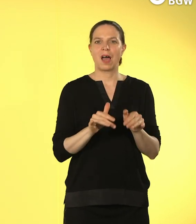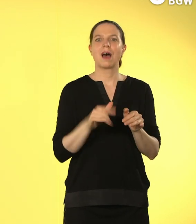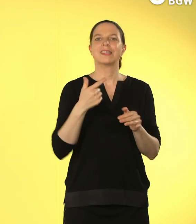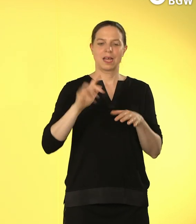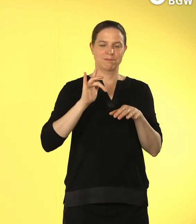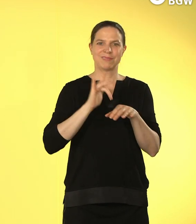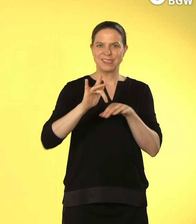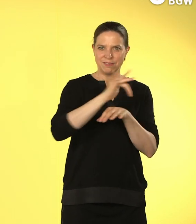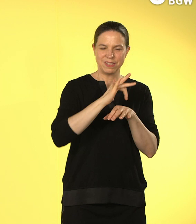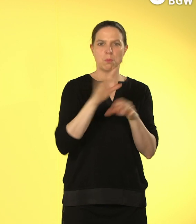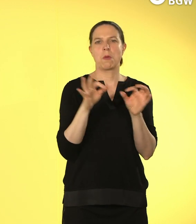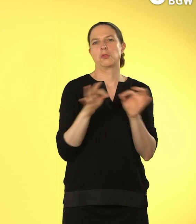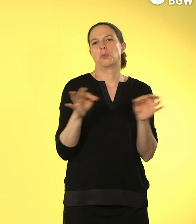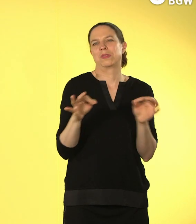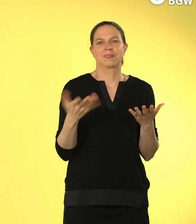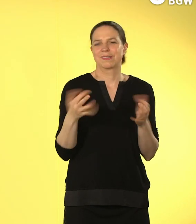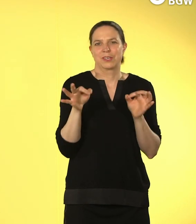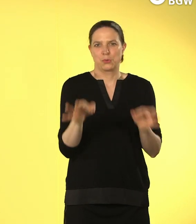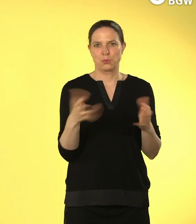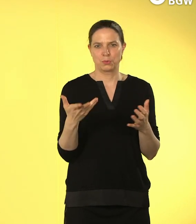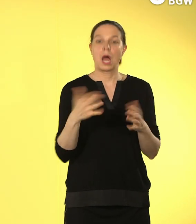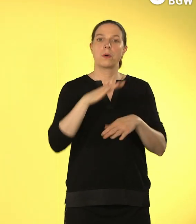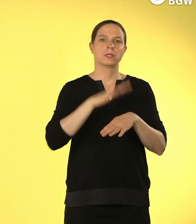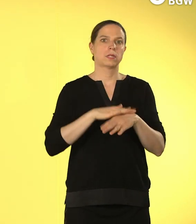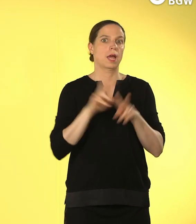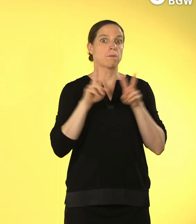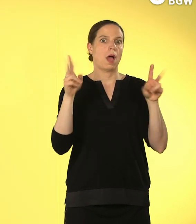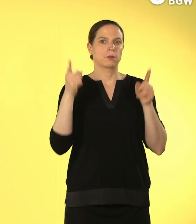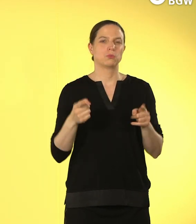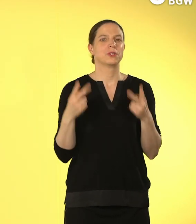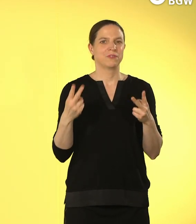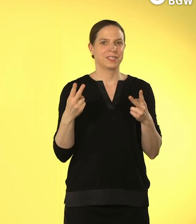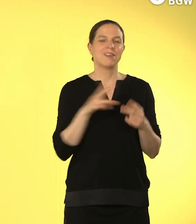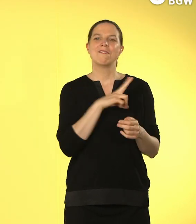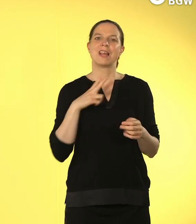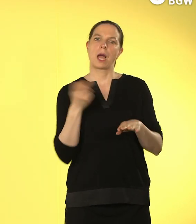die auf dem Desinfektionsmittel beschrieben ist.